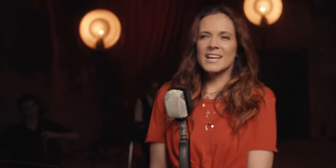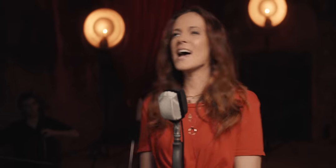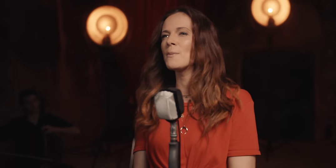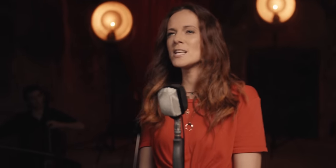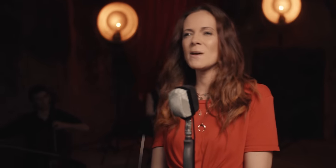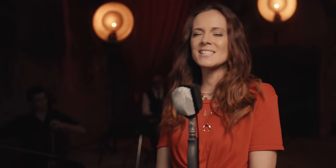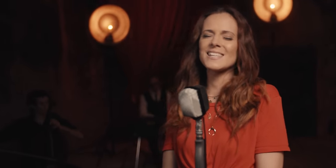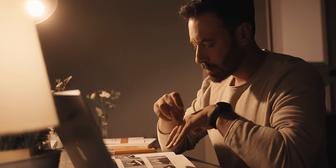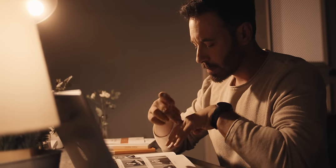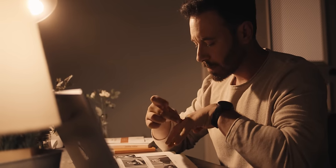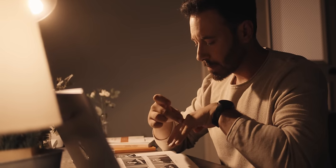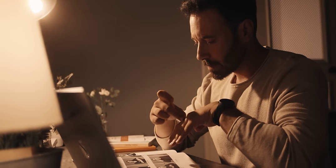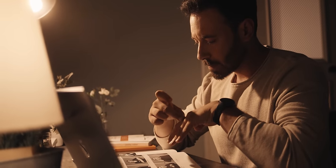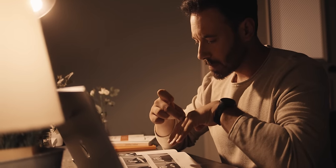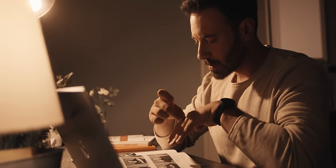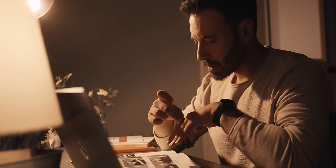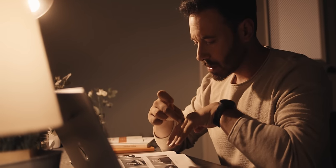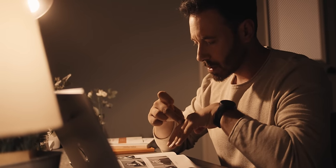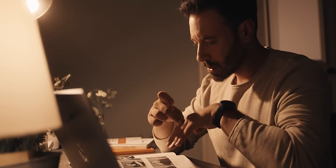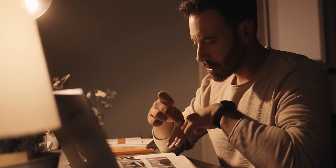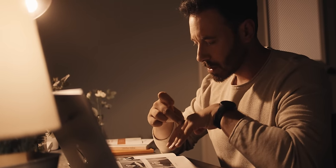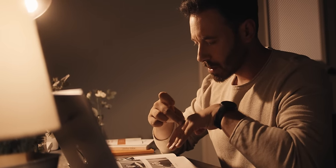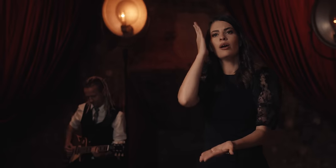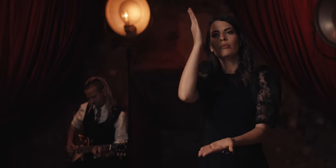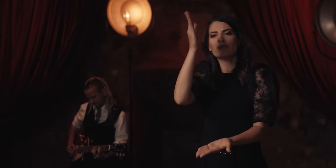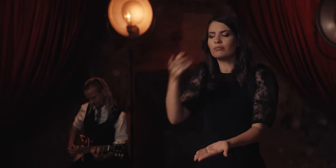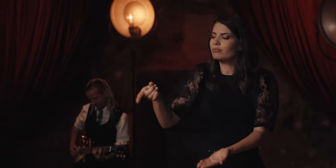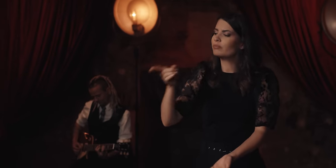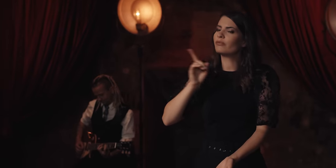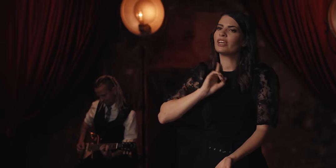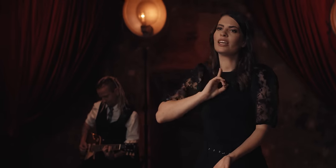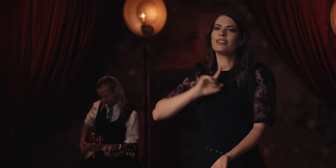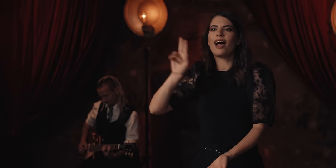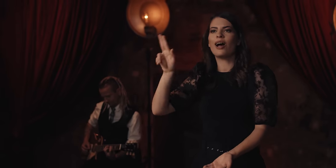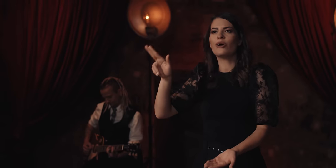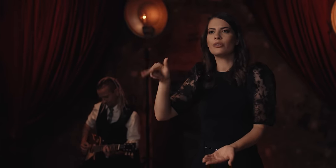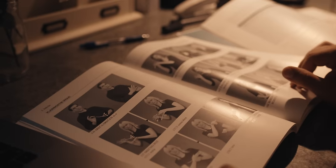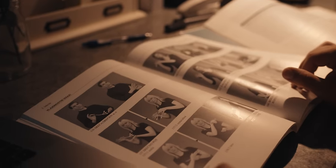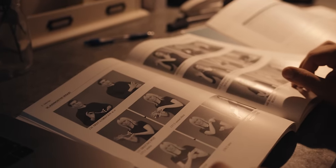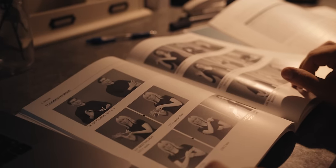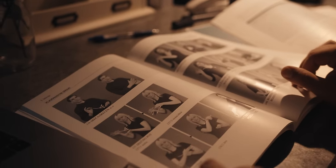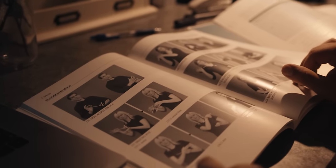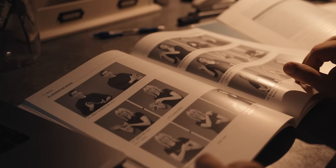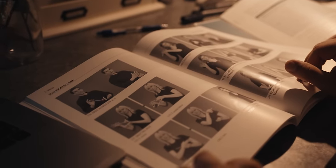Ker brez besed boš povedal da